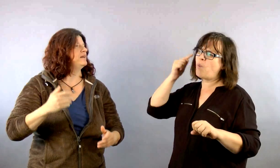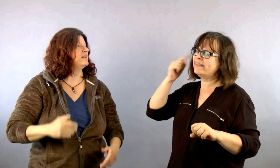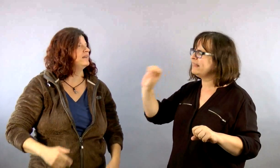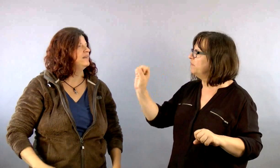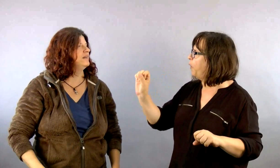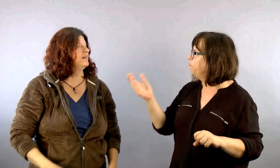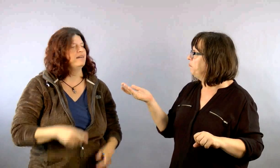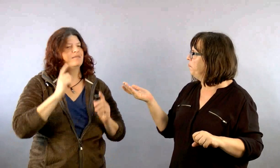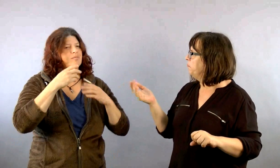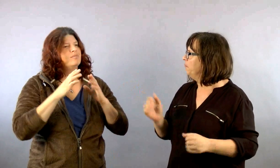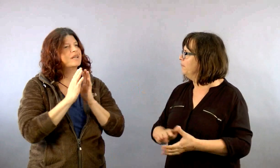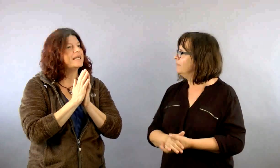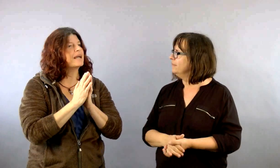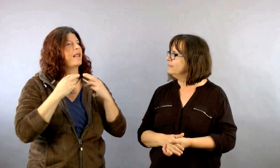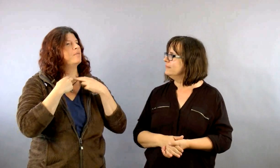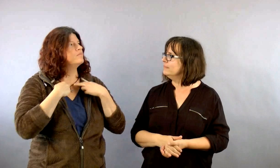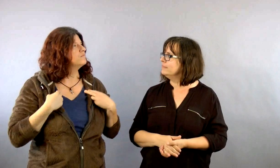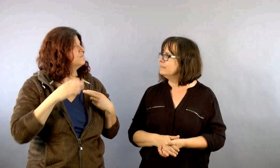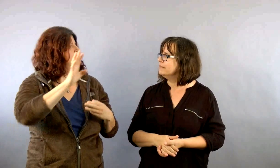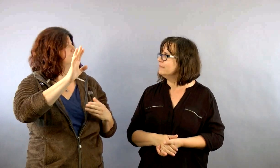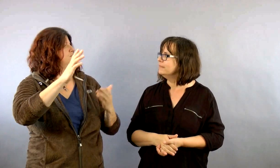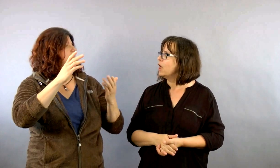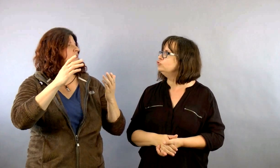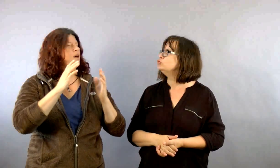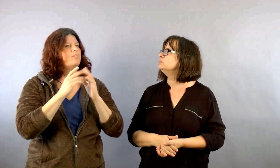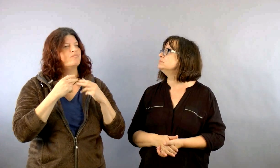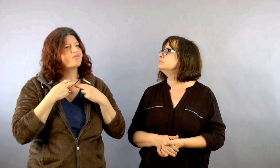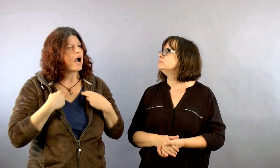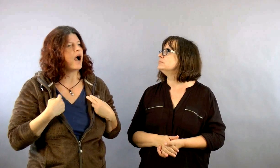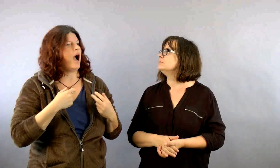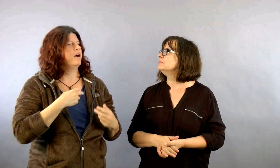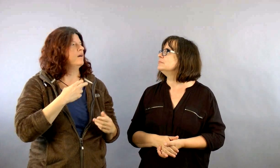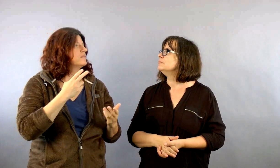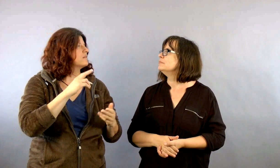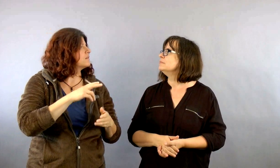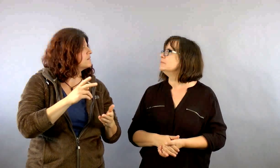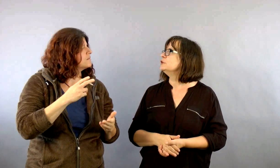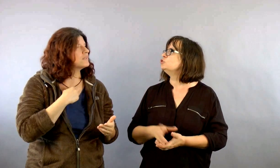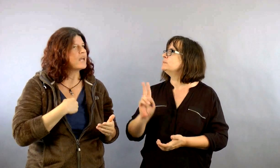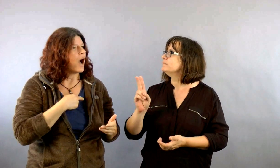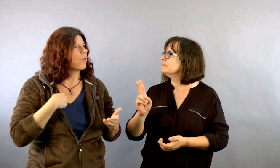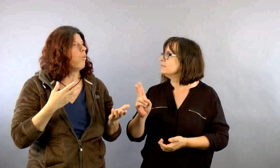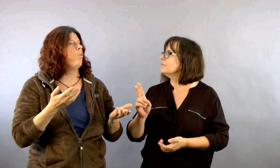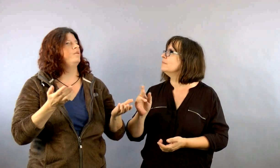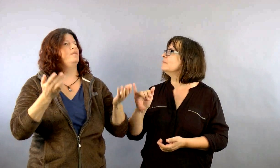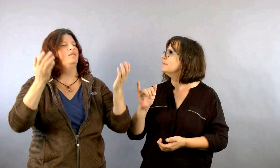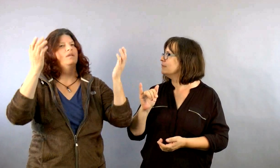Auch an Hörende? Warum das denn? Ja, wir laden auch wichtige kirchliche Persönlichkeiten, auch Pfarrer und Diakone,